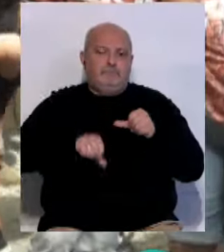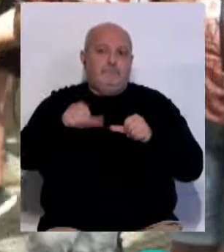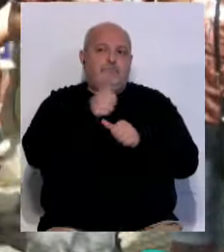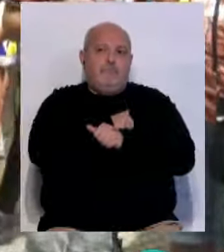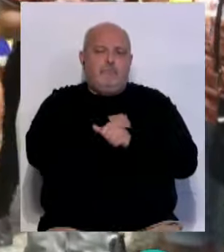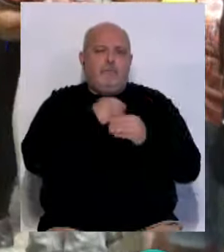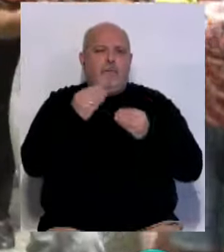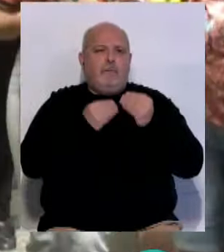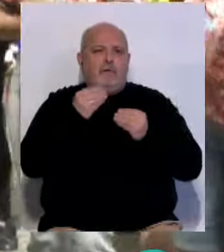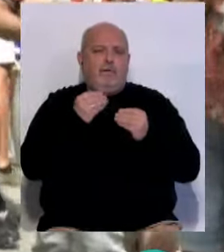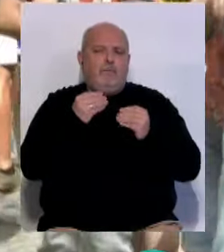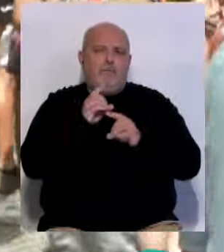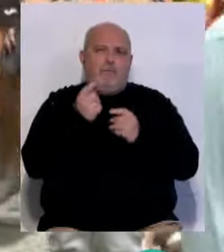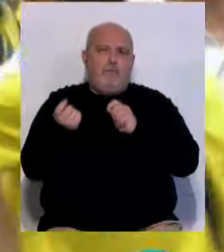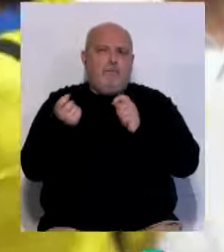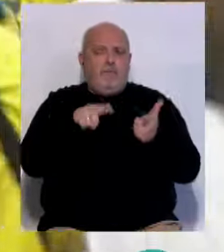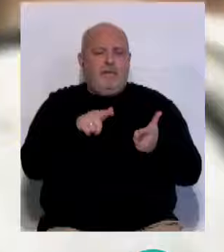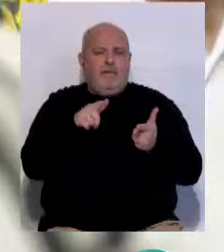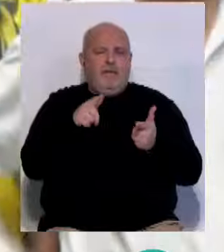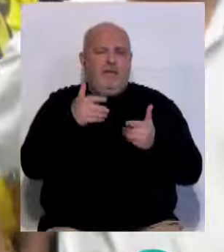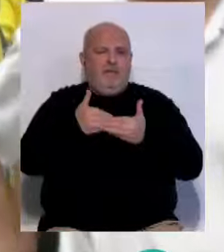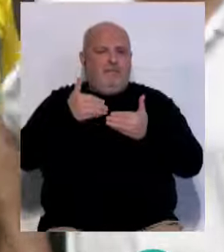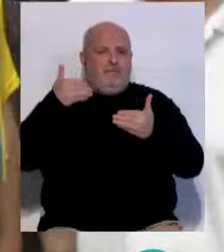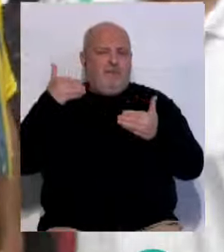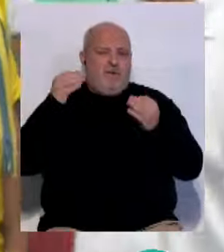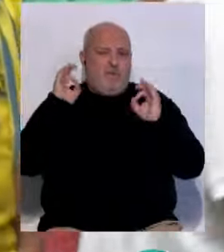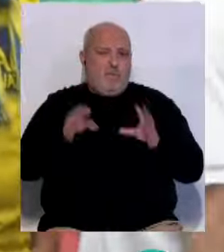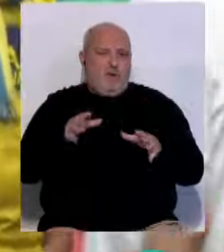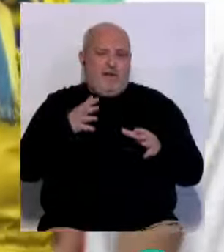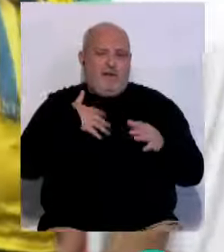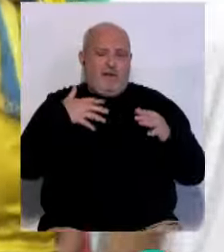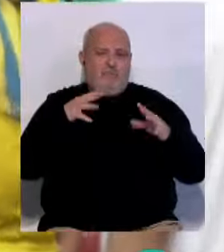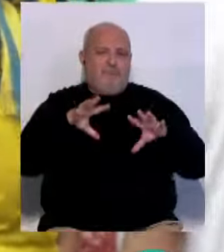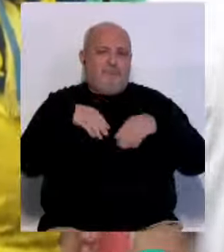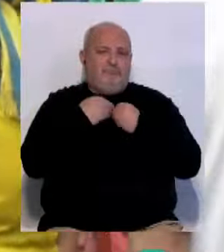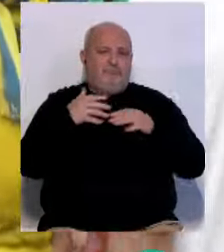el ambiente sea lo más parecido al de los últimos partidos de la temporada anterior o al que tuvo a